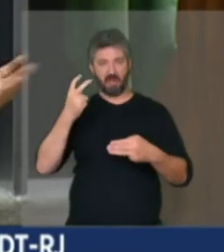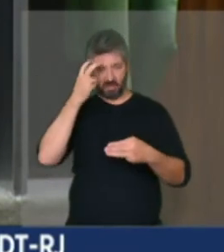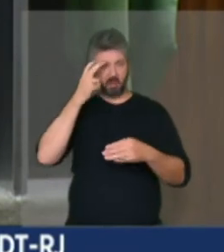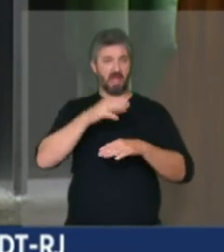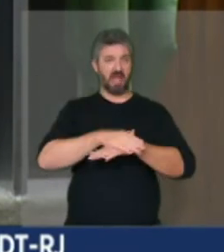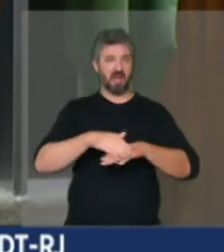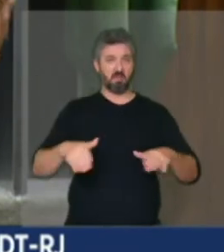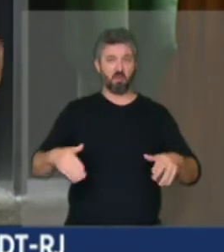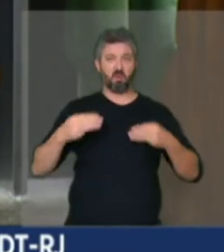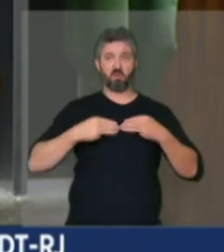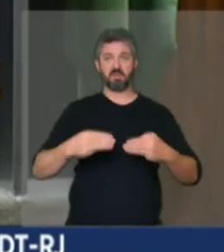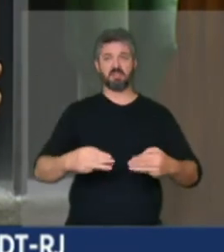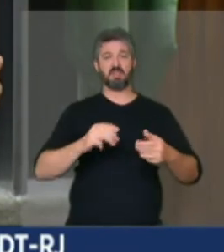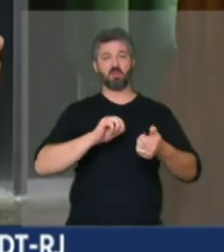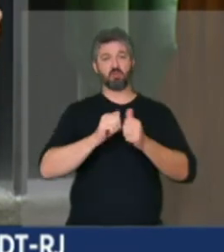MINISTÉRIO DO ESPORTE, ENFIM.